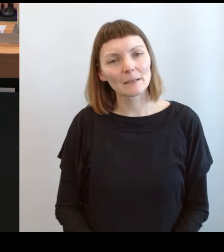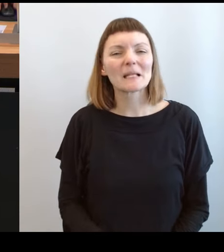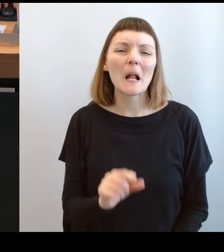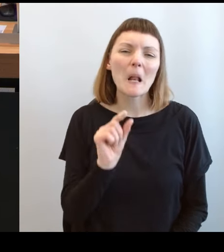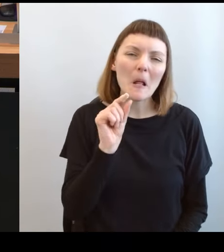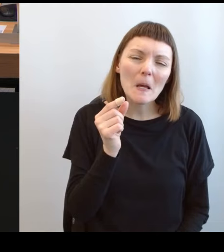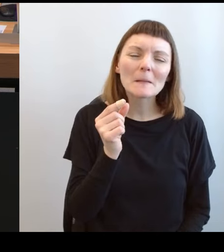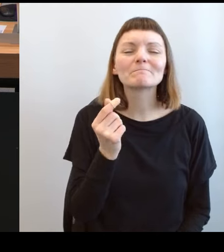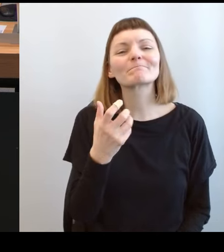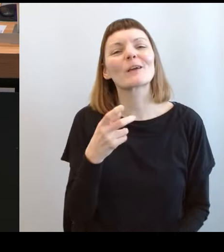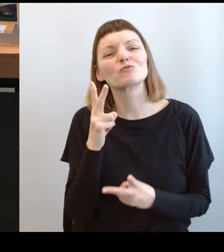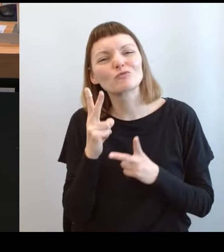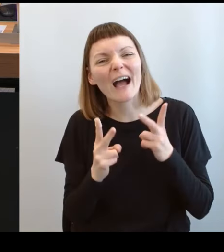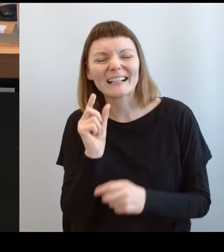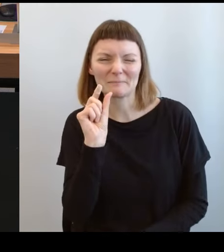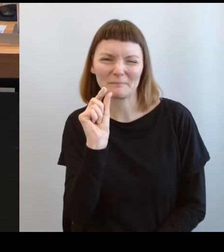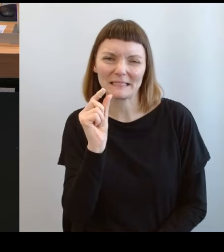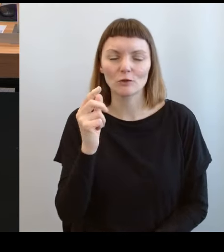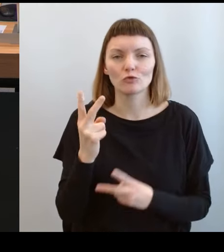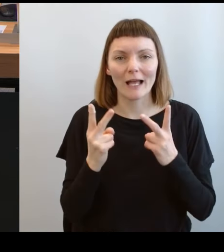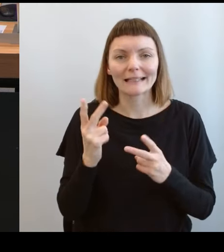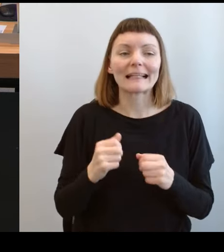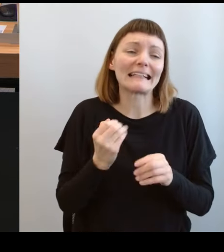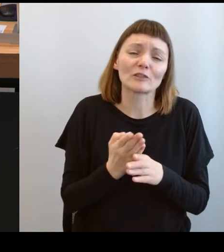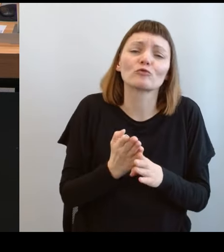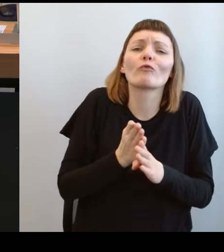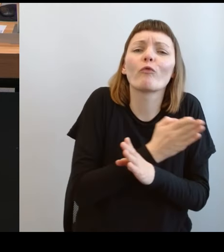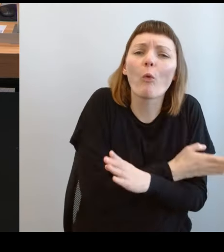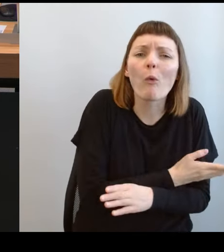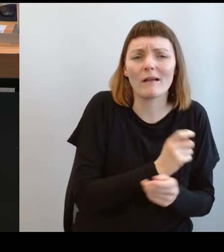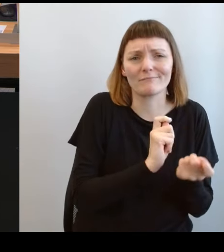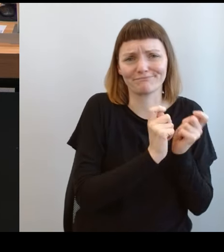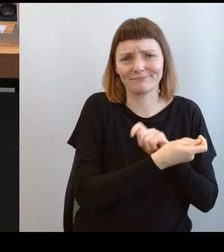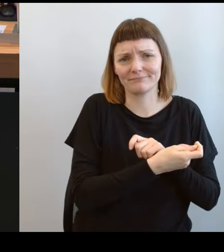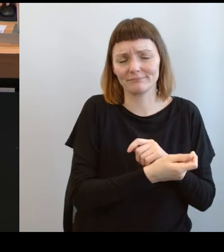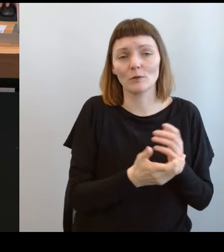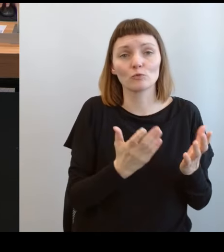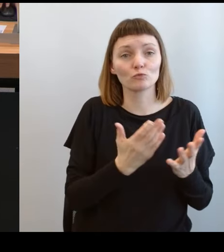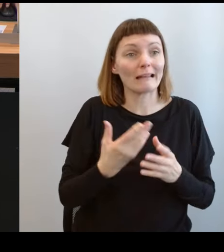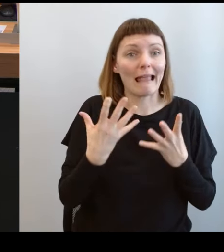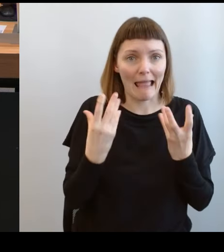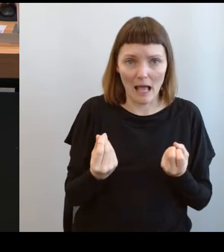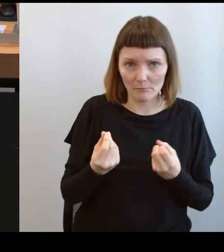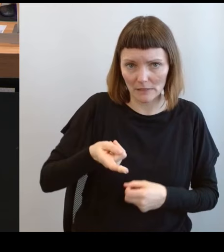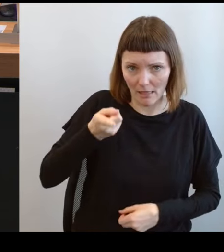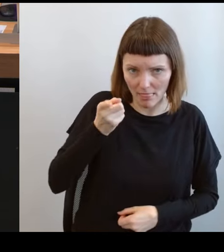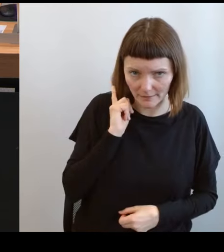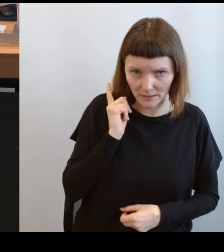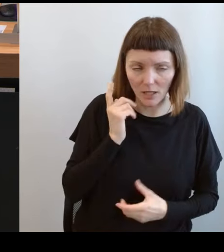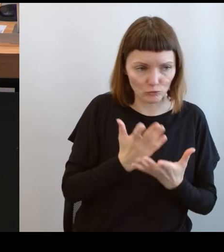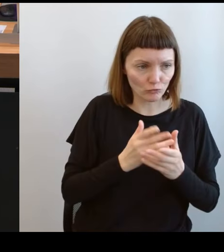Seit Herbst letzten Jahres liegt ein Gesetzesentwurf von Grünen und Linken zur Beratung vor und auch während der Haushaltsberatungen haben